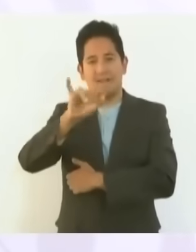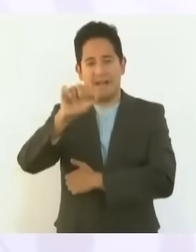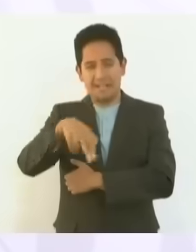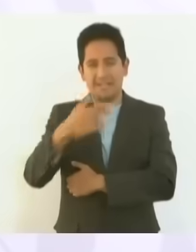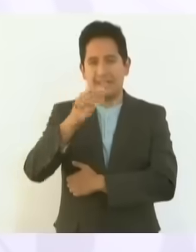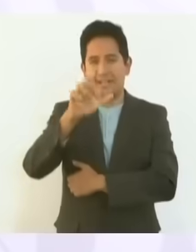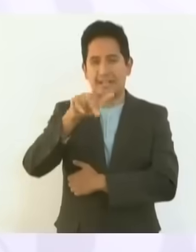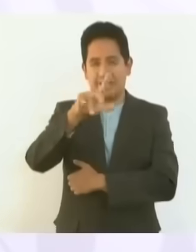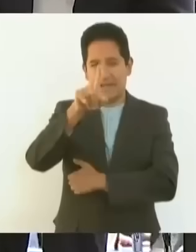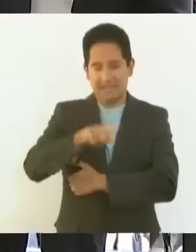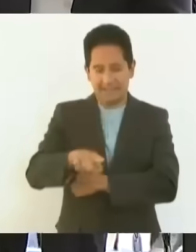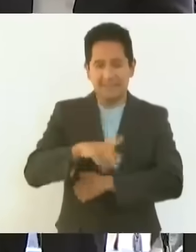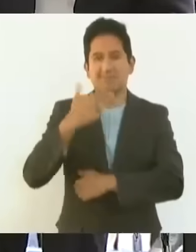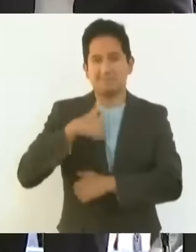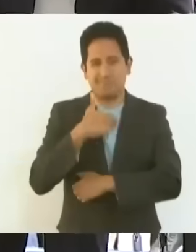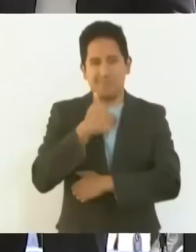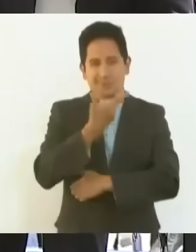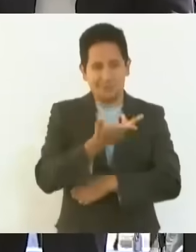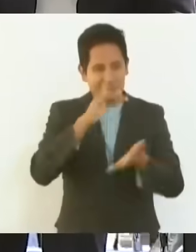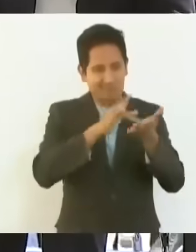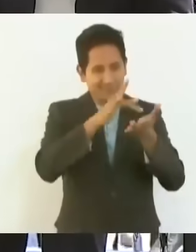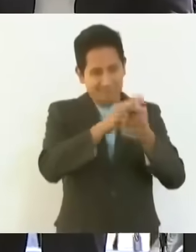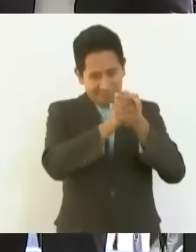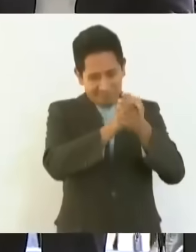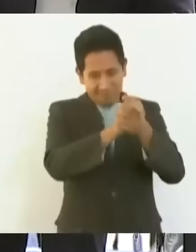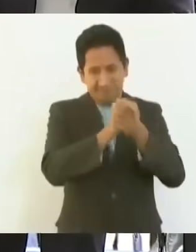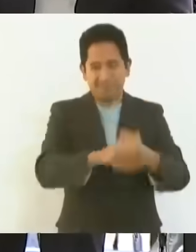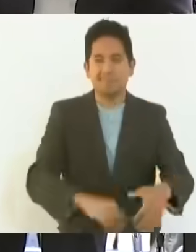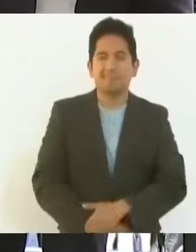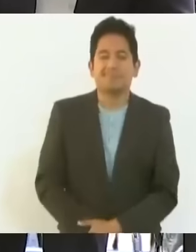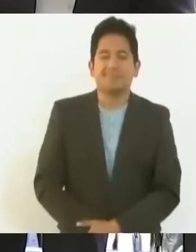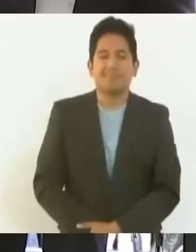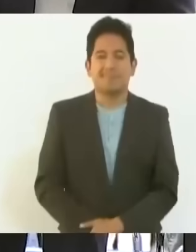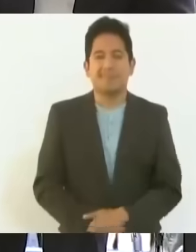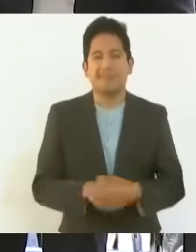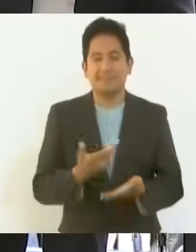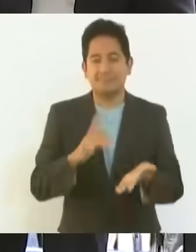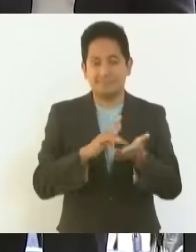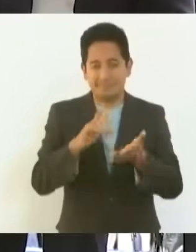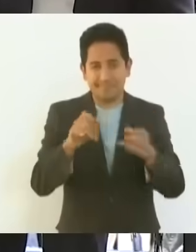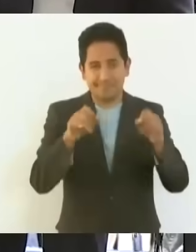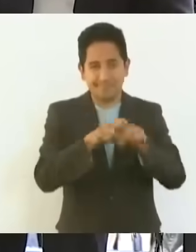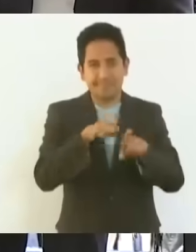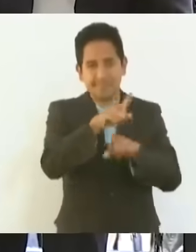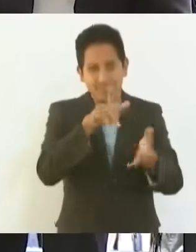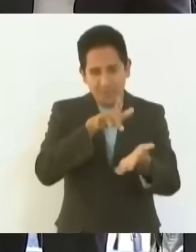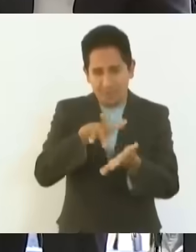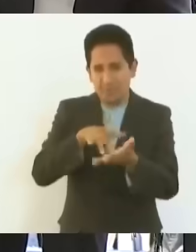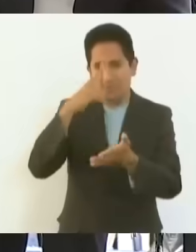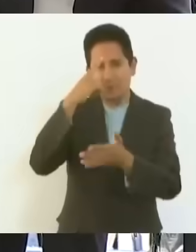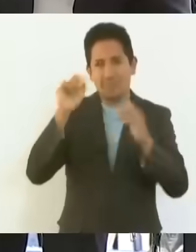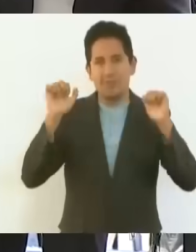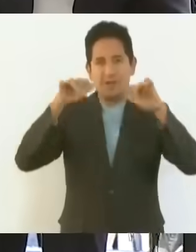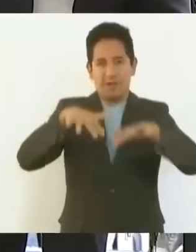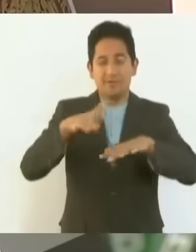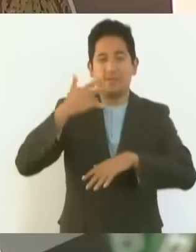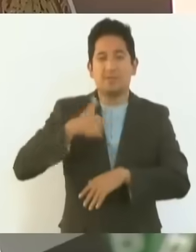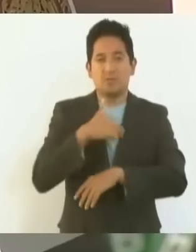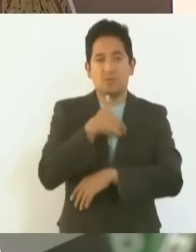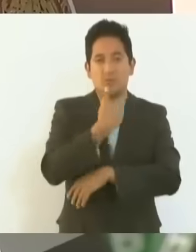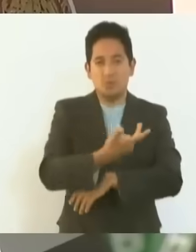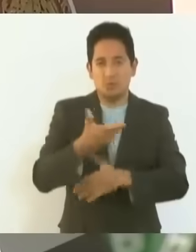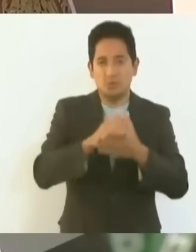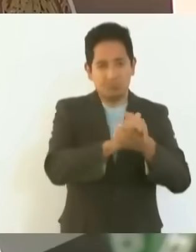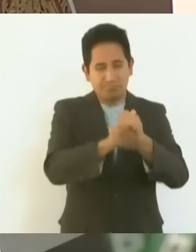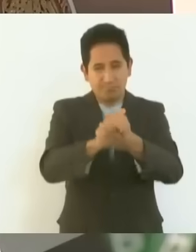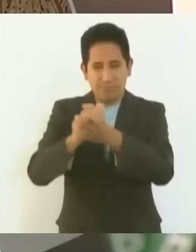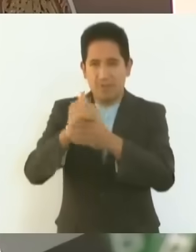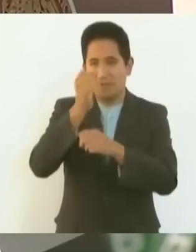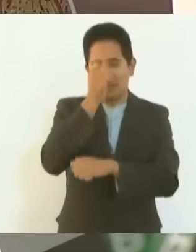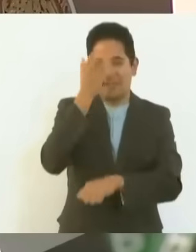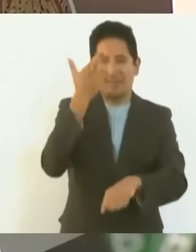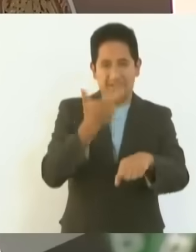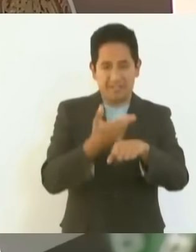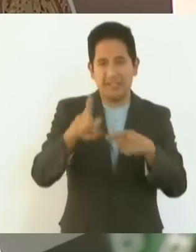gracias por su hospedaje en este evento. Y también quiero saludar a los secretarios de Defensa y de